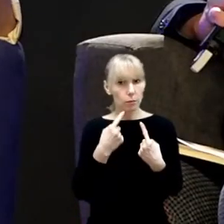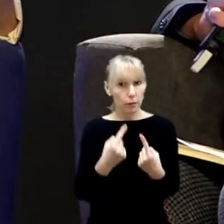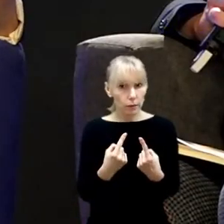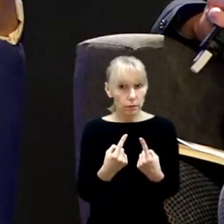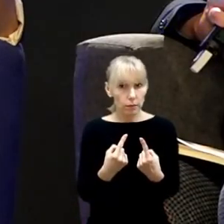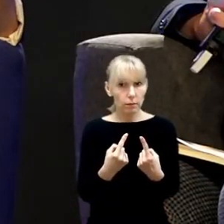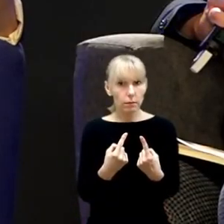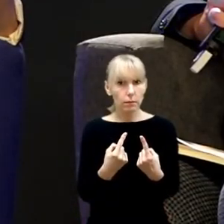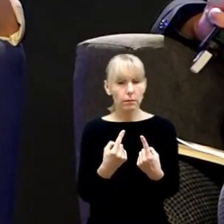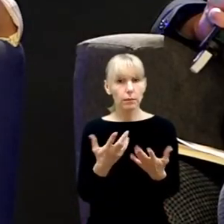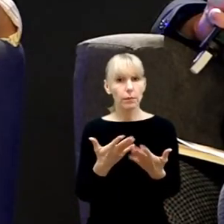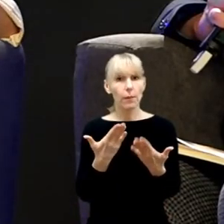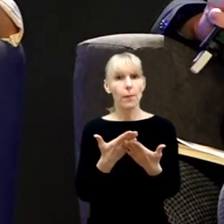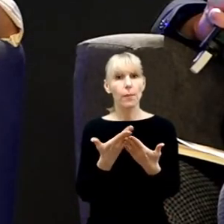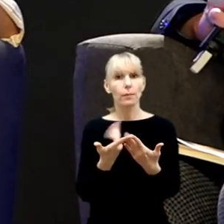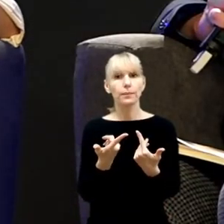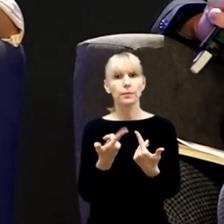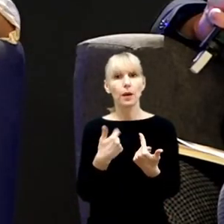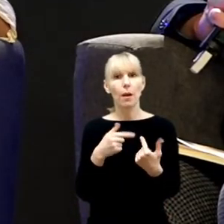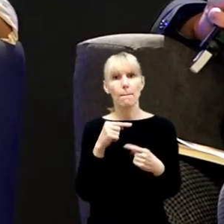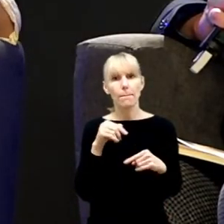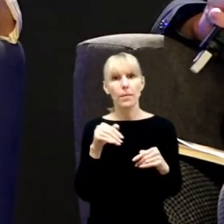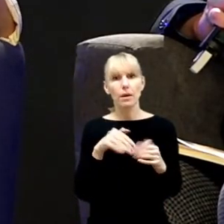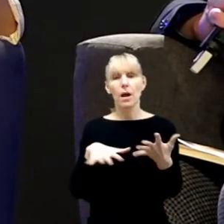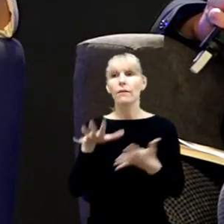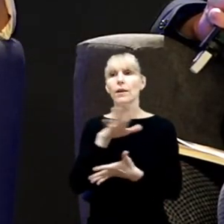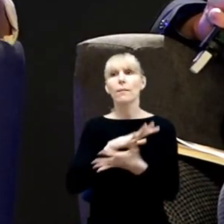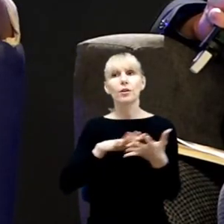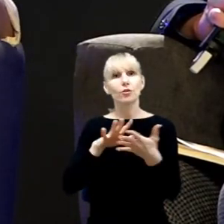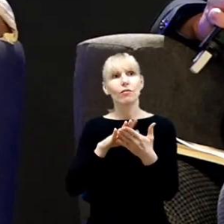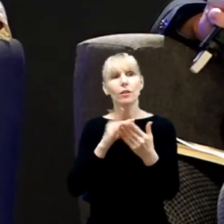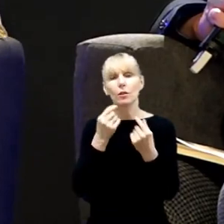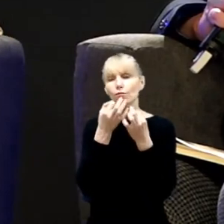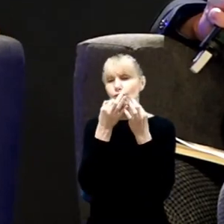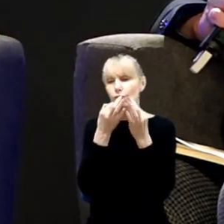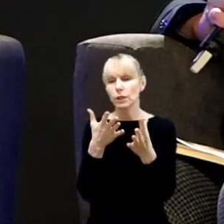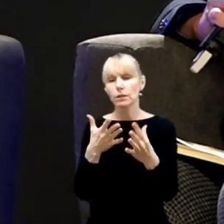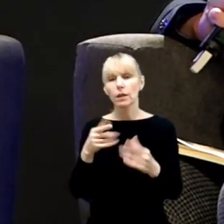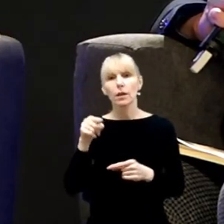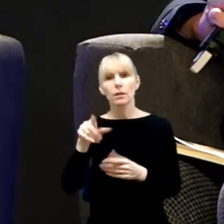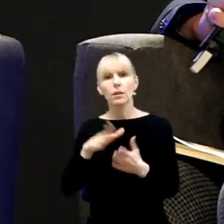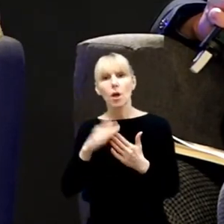w idealnym świecie, ale myślę, że do niego zmierzamy wręcz podnieść jakość tego, co będzie robił deweloper,